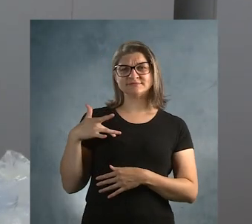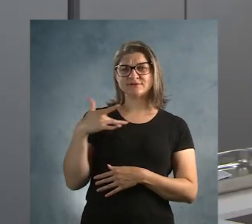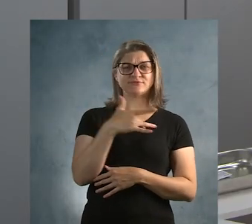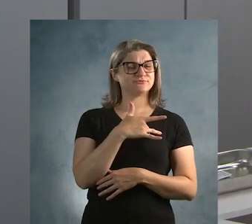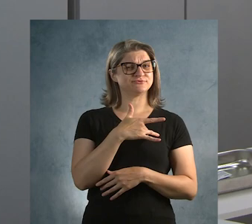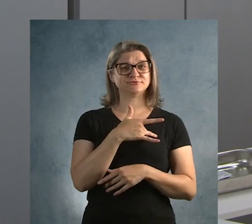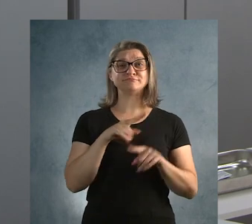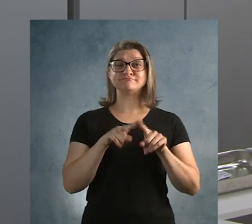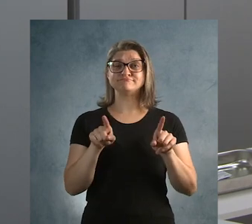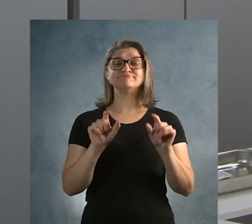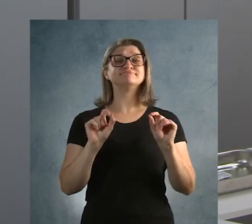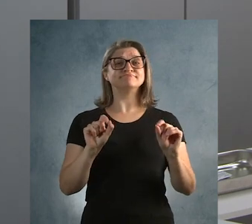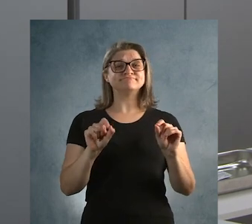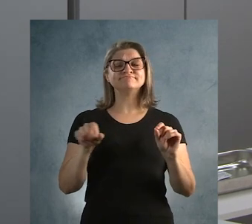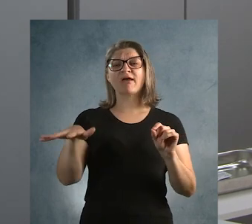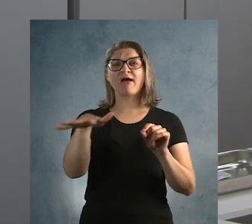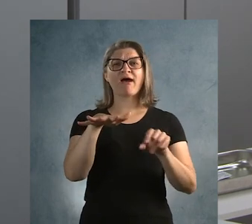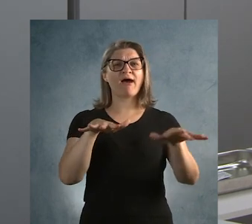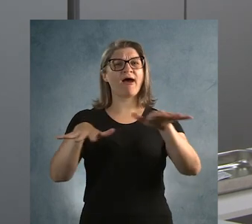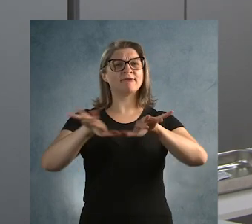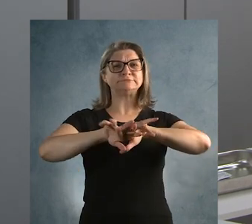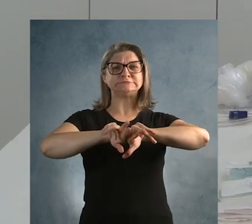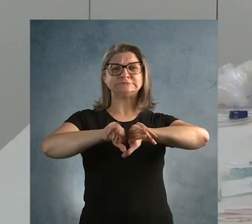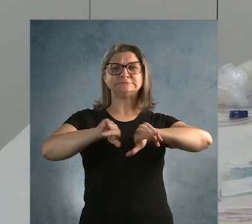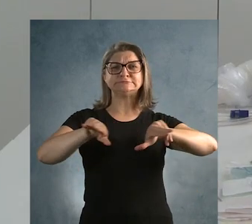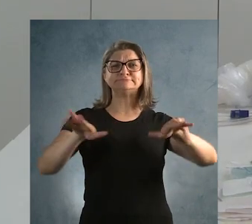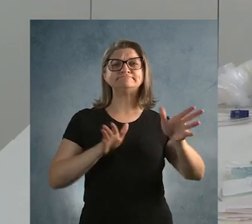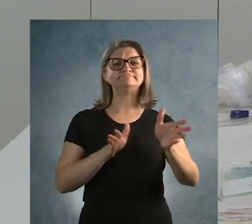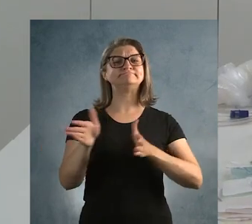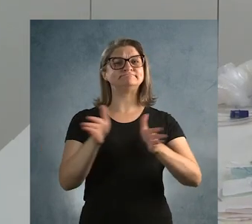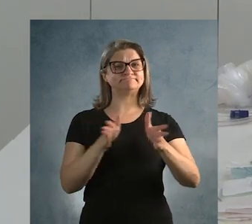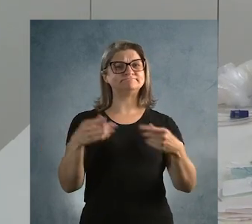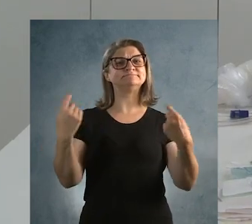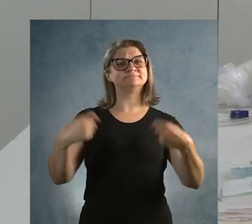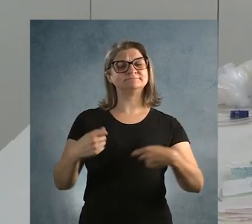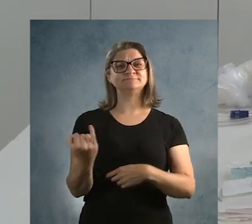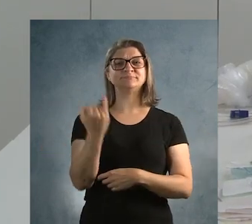mas chama atenção para a necessidade de todas as áreas serem acessíveis